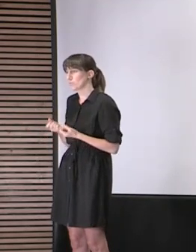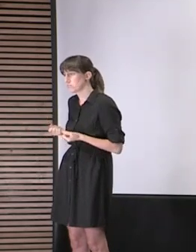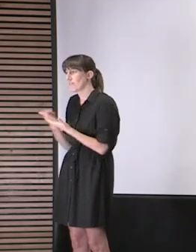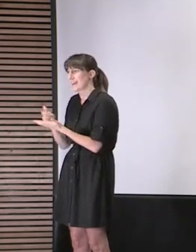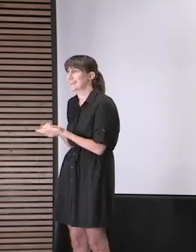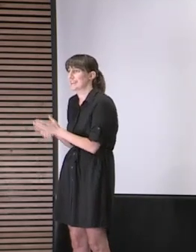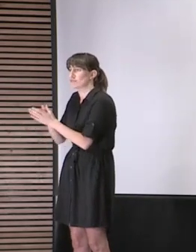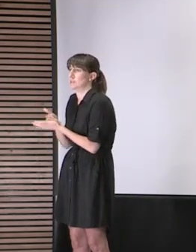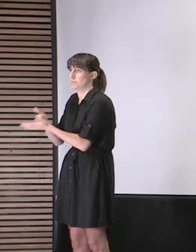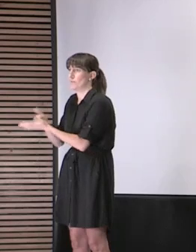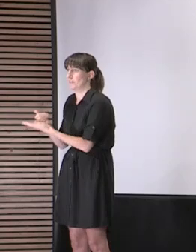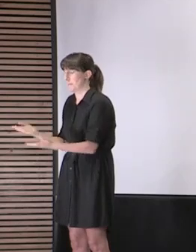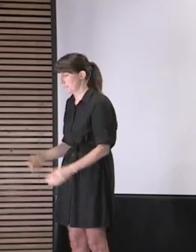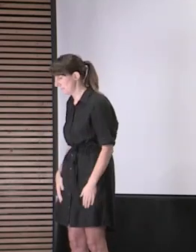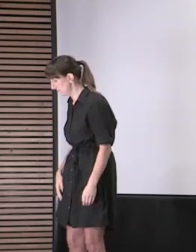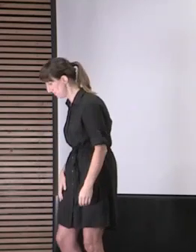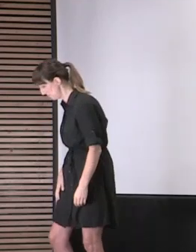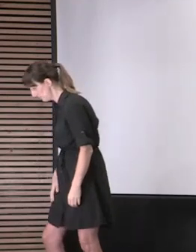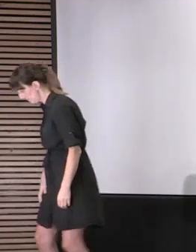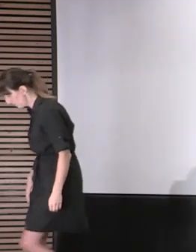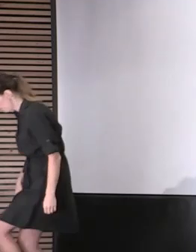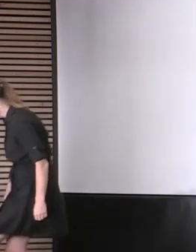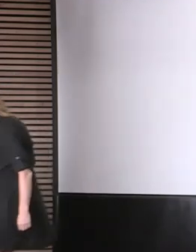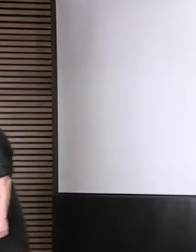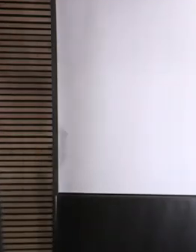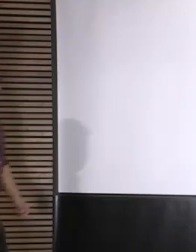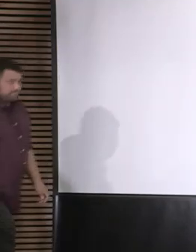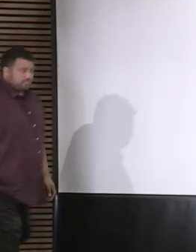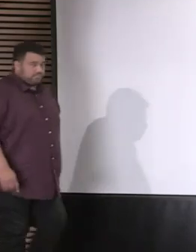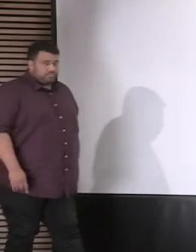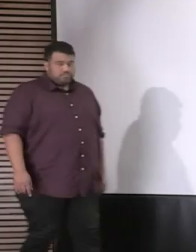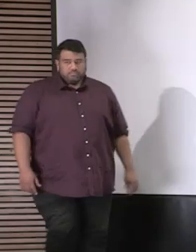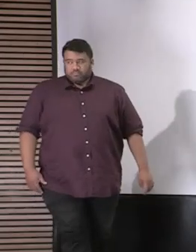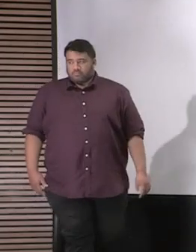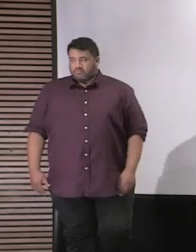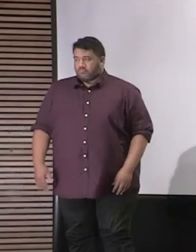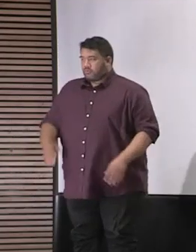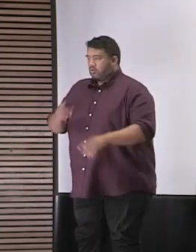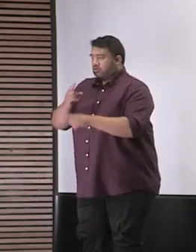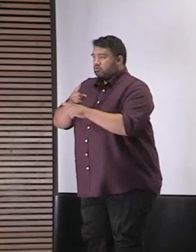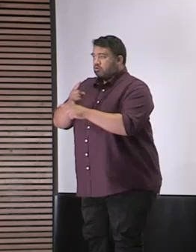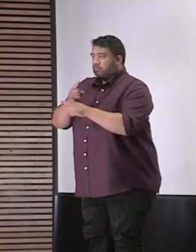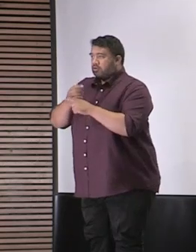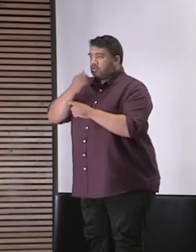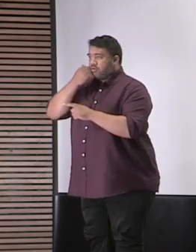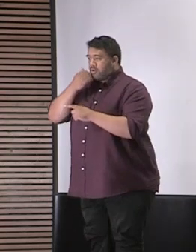podría ser necesario. Si algunos de las actividades que